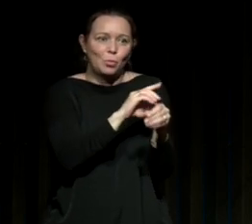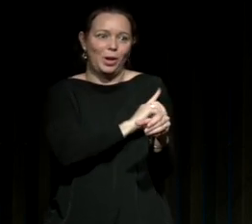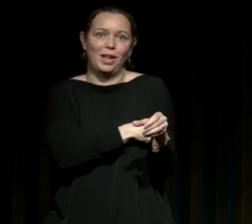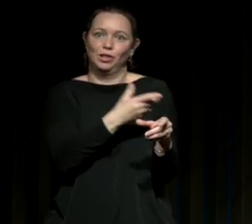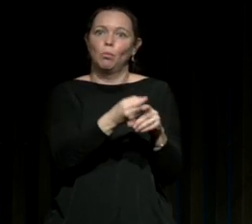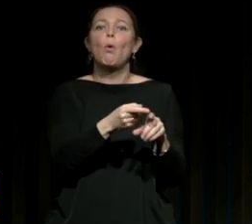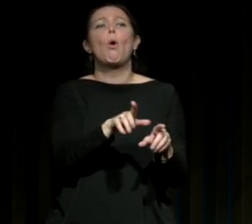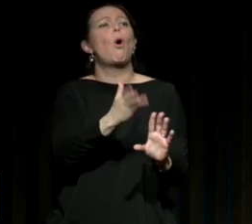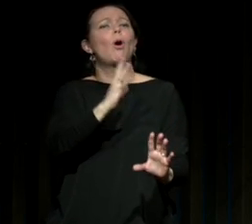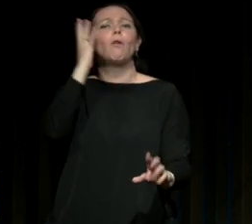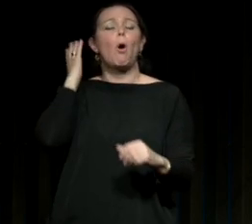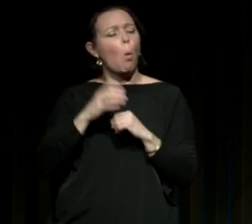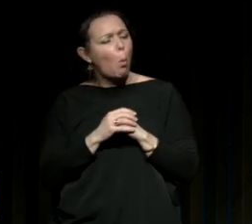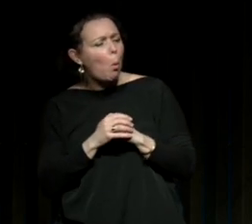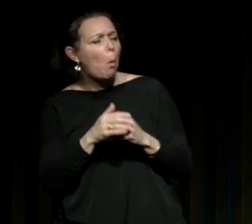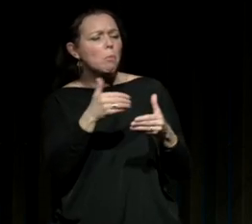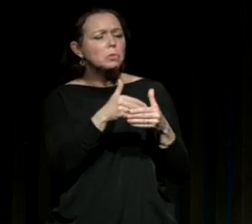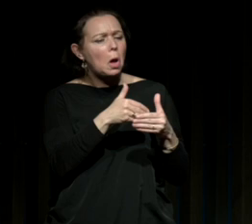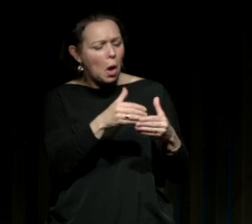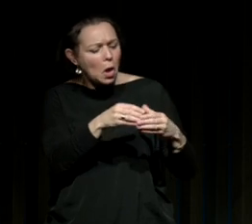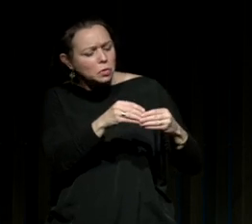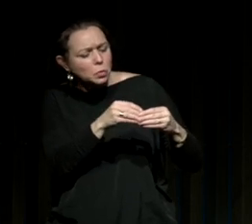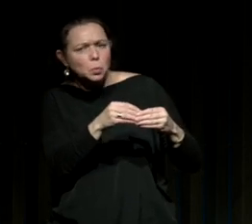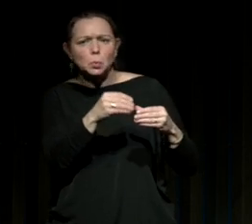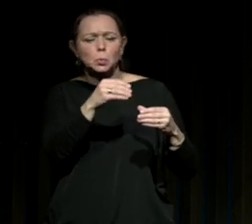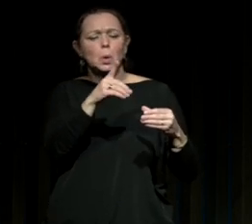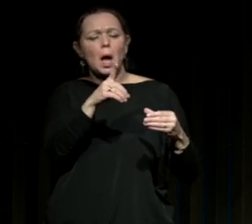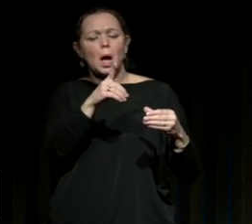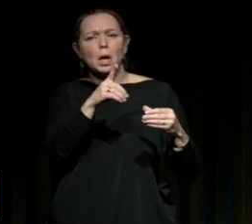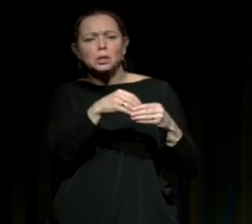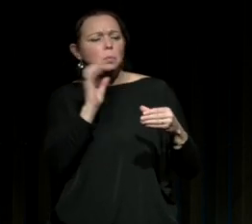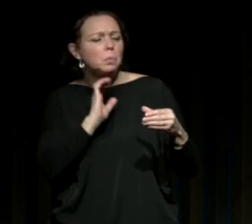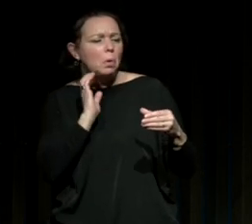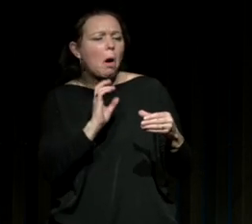on disait pour le tissu adipeux se sert à rien c'est juste pour stocker ces du stockage après au